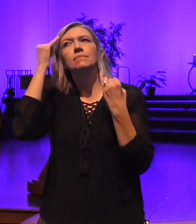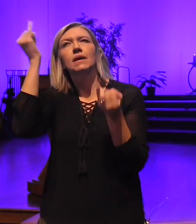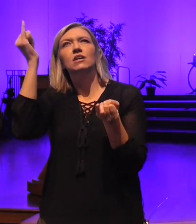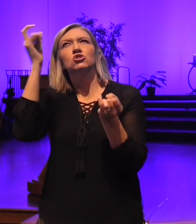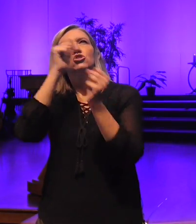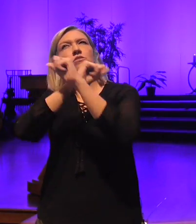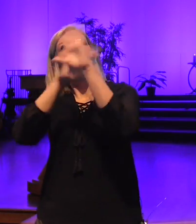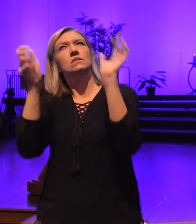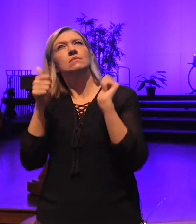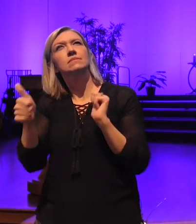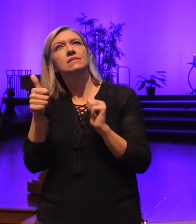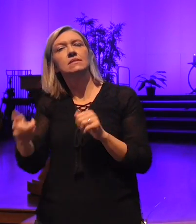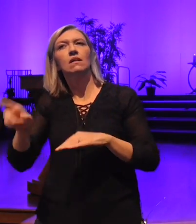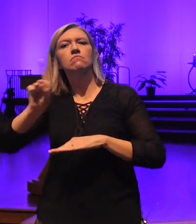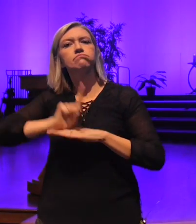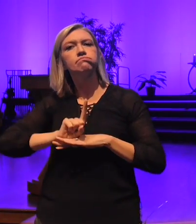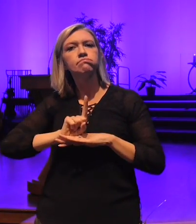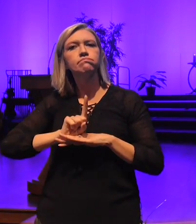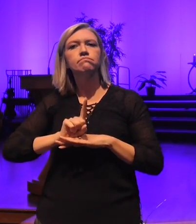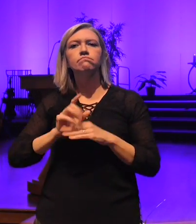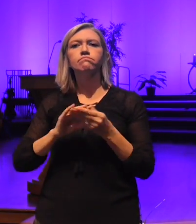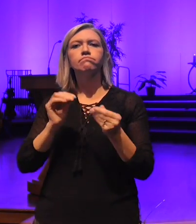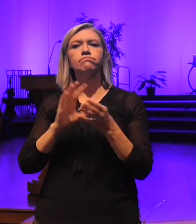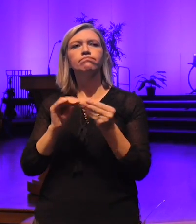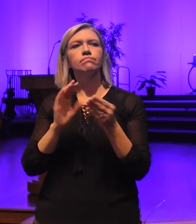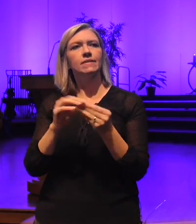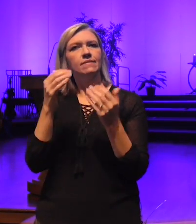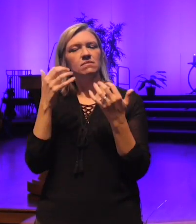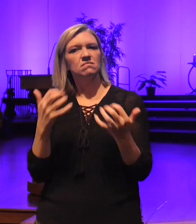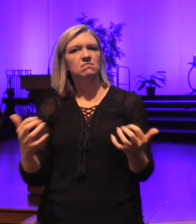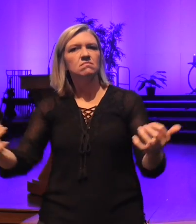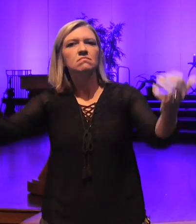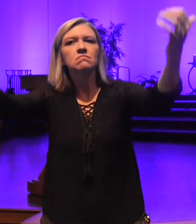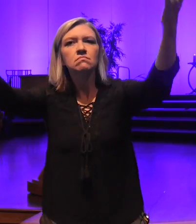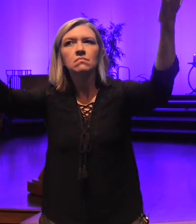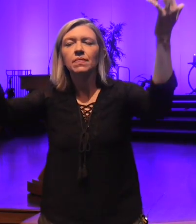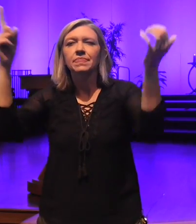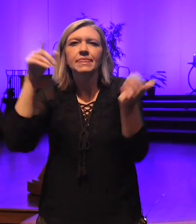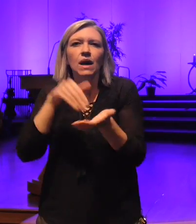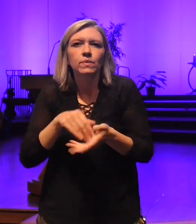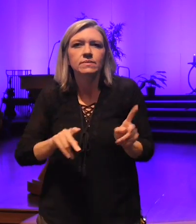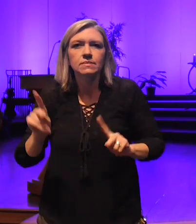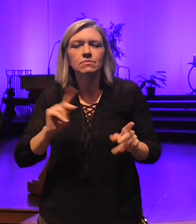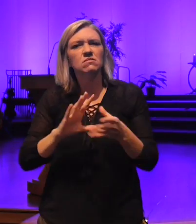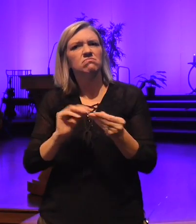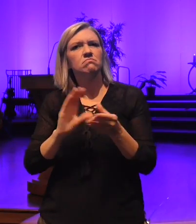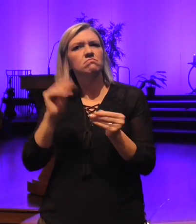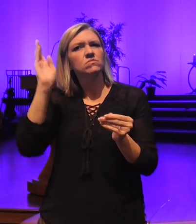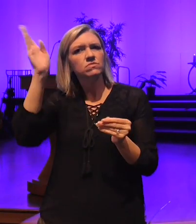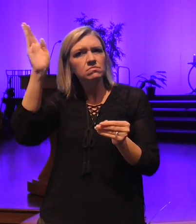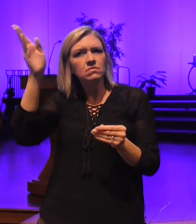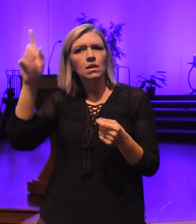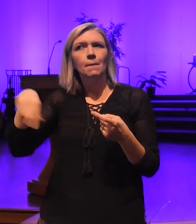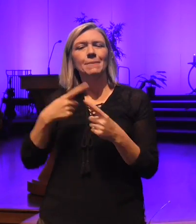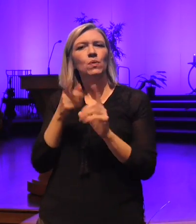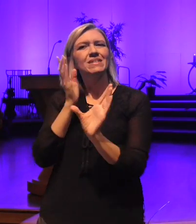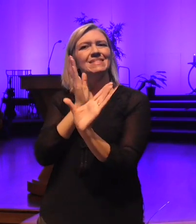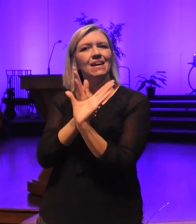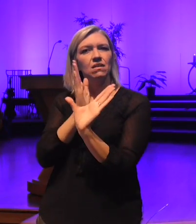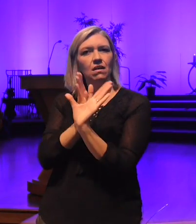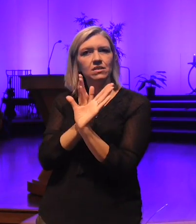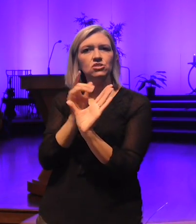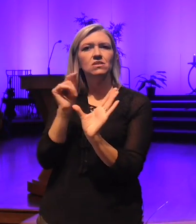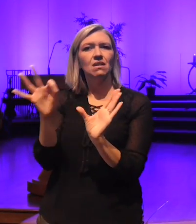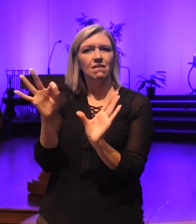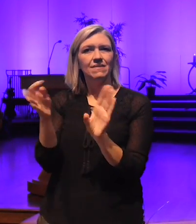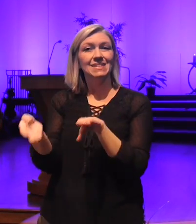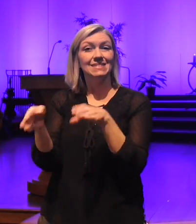compartiendo con una gran audiencia de miles de personas su conferencia sobre la psicología de los campos de exterminio y